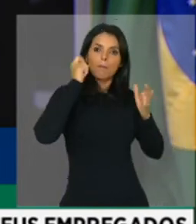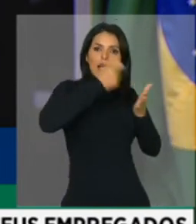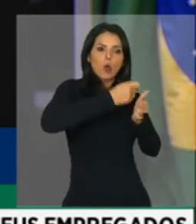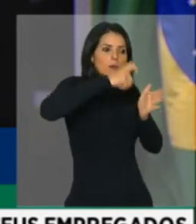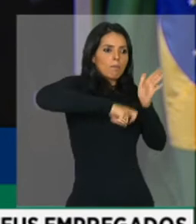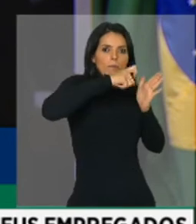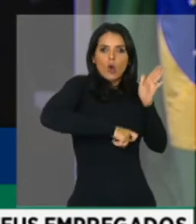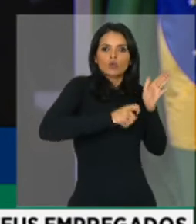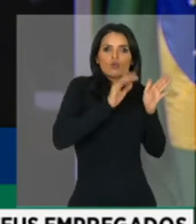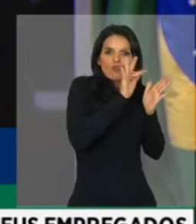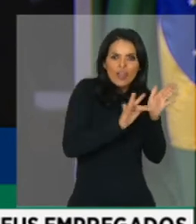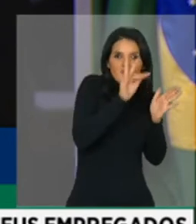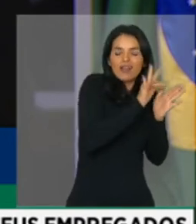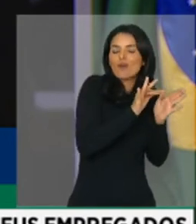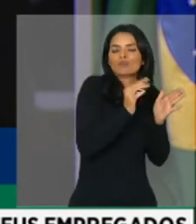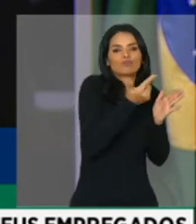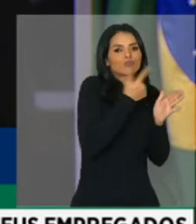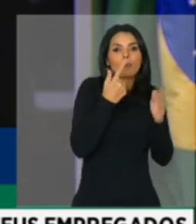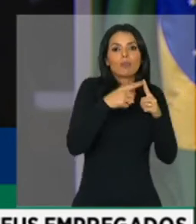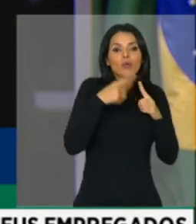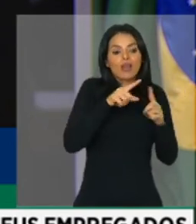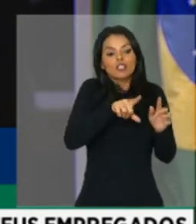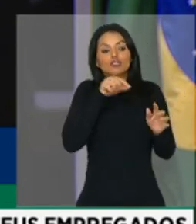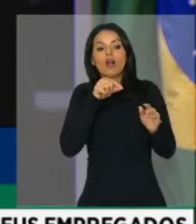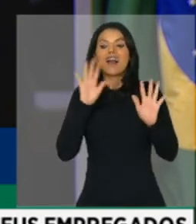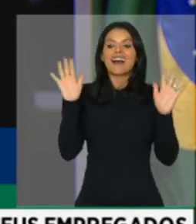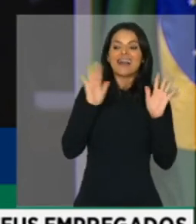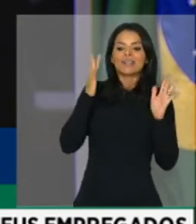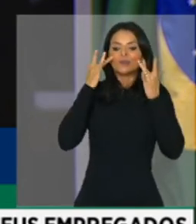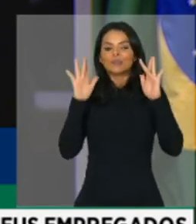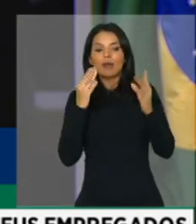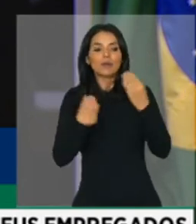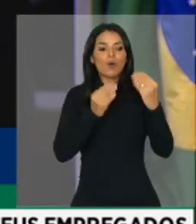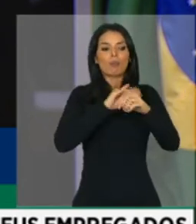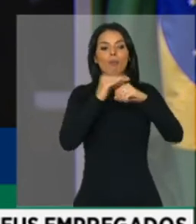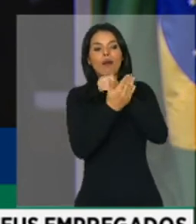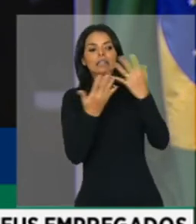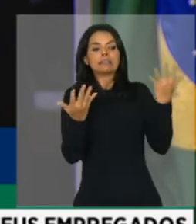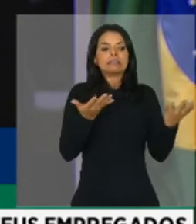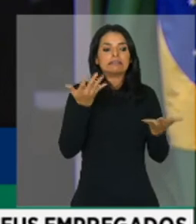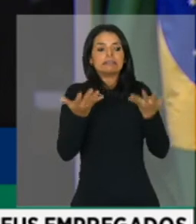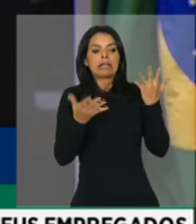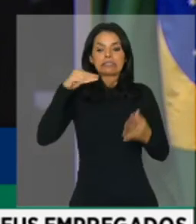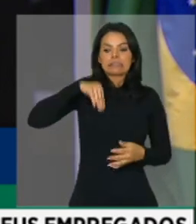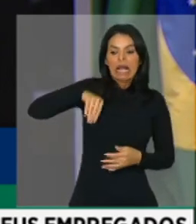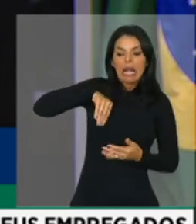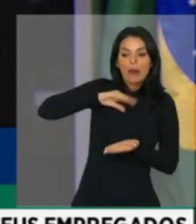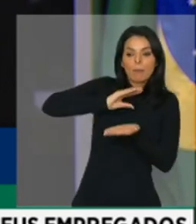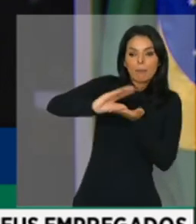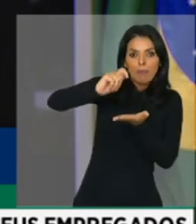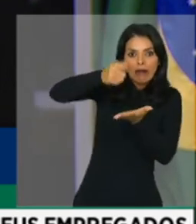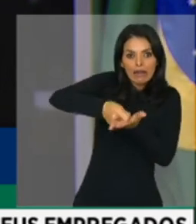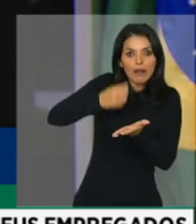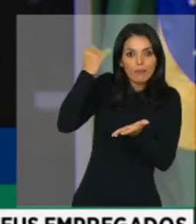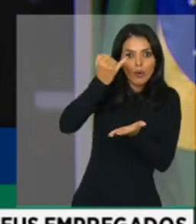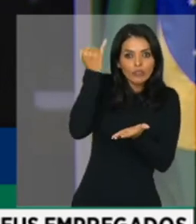PAGAM OS IMPOSTOS FEDERAIS... E PRIORIZAR AQUELE MOMENTO PORQUE NÃO SABÍAMOS COMO ERA A PANDEMIA... OS SALÁRIOS DE FUNCIONÁRIOS. O SEGUNDO PROJETO DE LEI... SENHOR